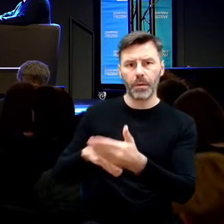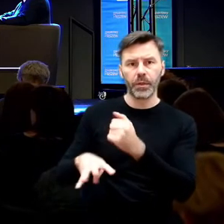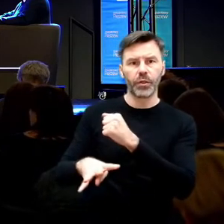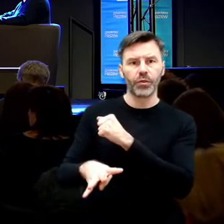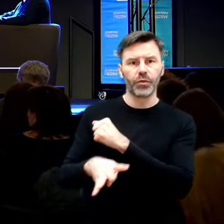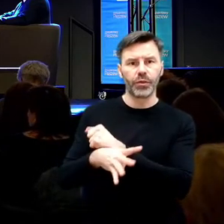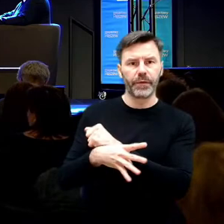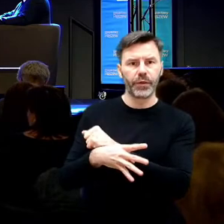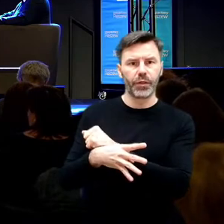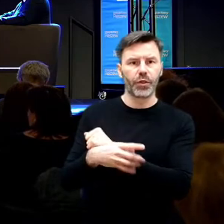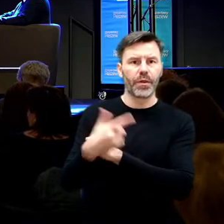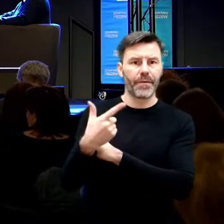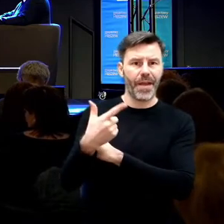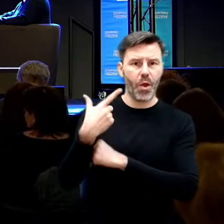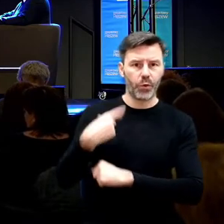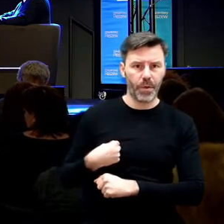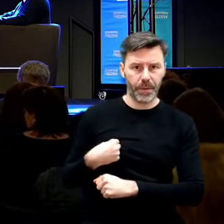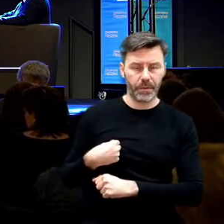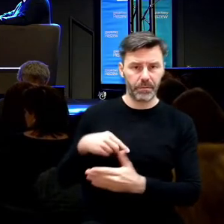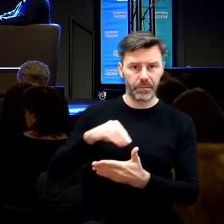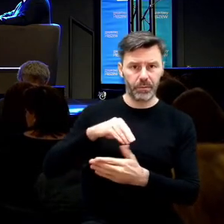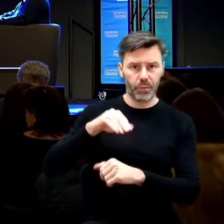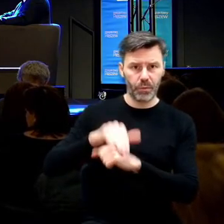Jesteśmy teraz na etapie już takiego dużego spotkania,